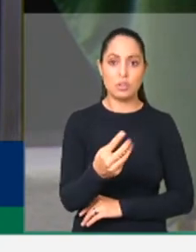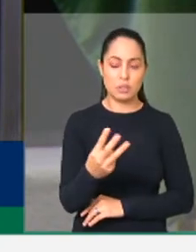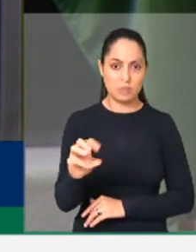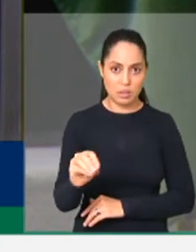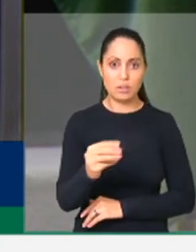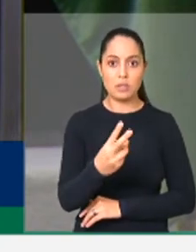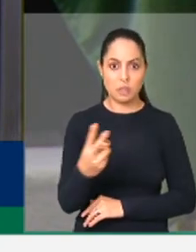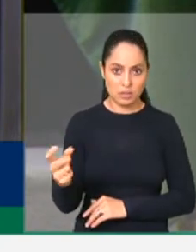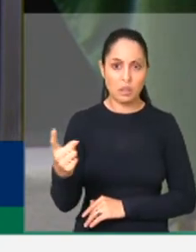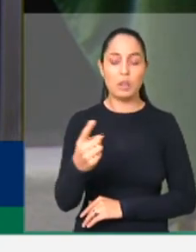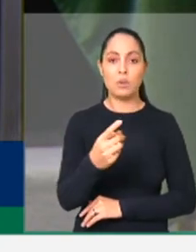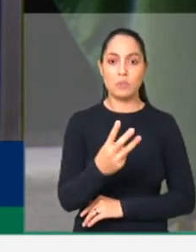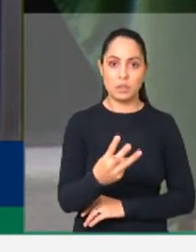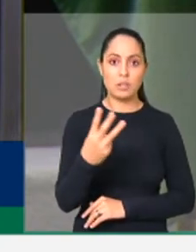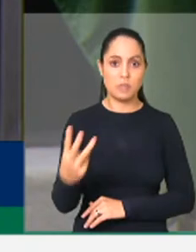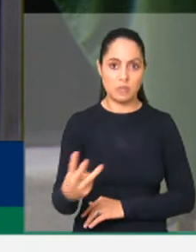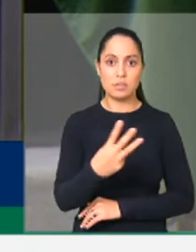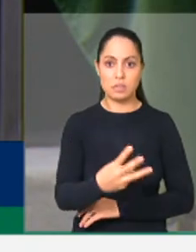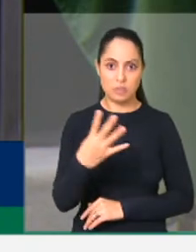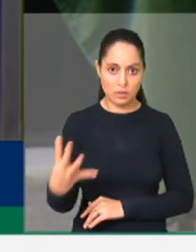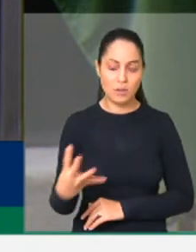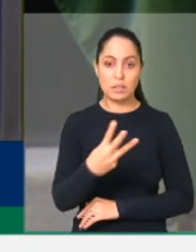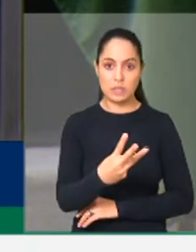FORTES RELATOR. SR. PRESIDENTE, SENHORAS E SENHORES DEPUTADOS, EU NÃO TENHO DÚVIDA QUE ESSE É O